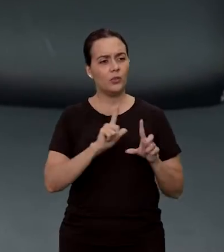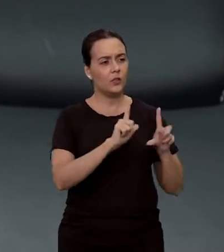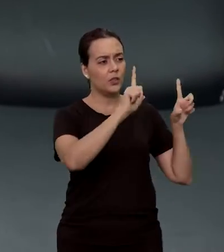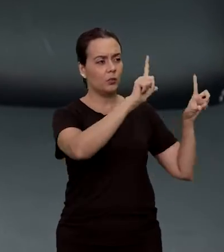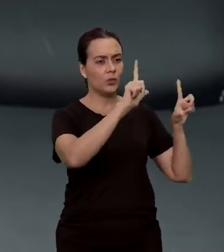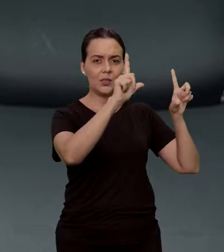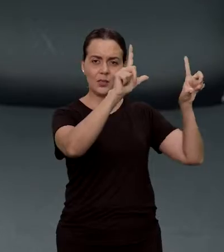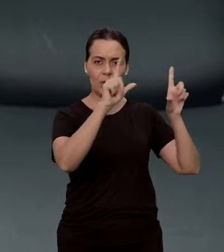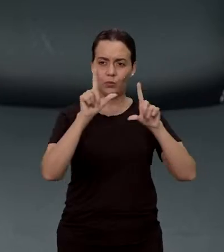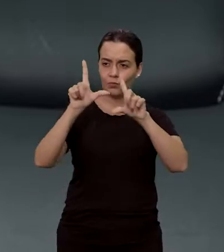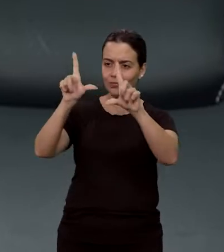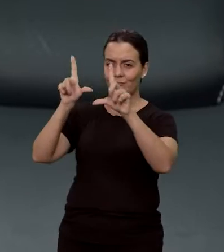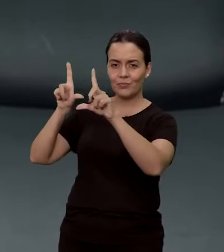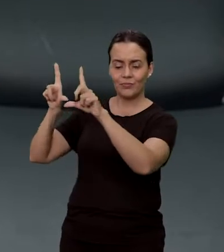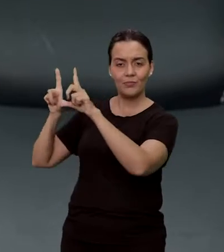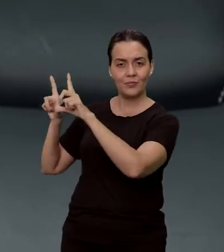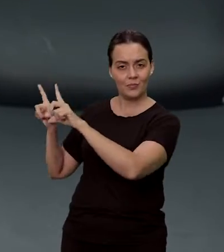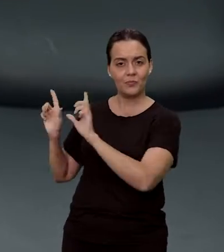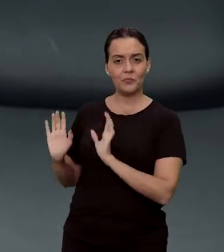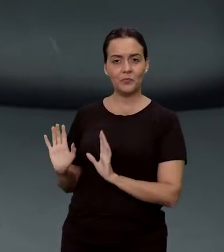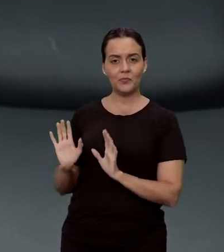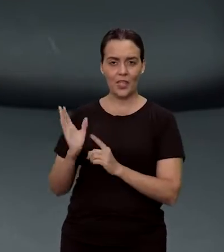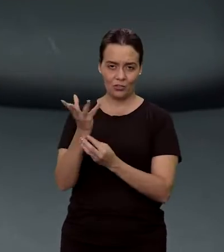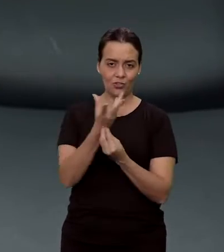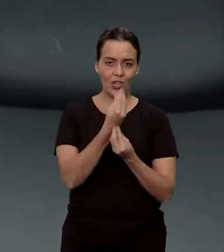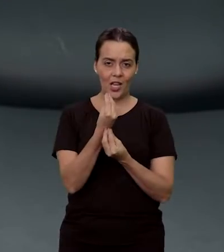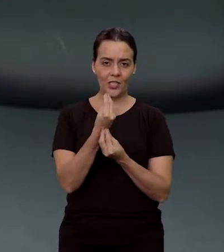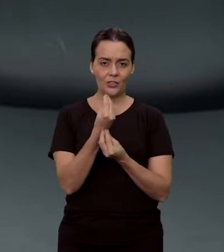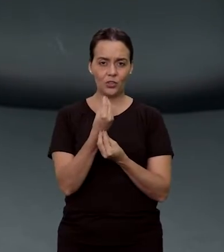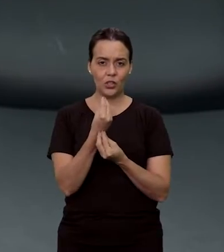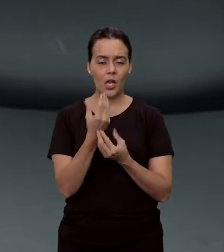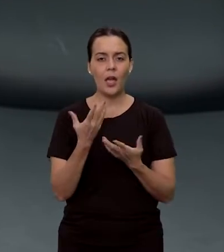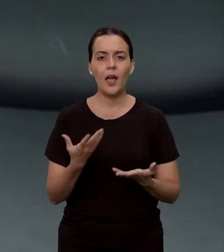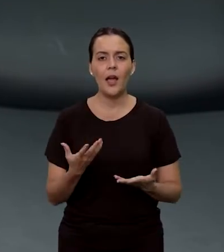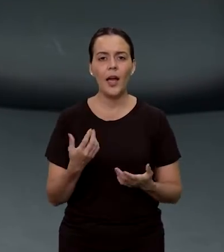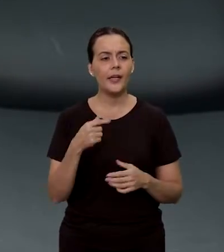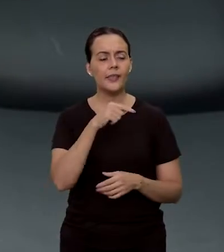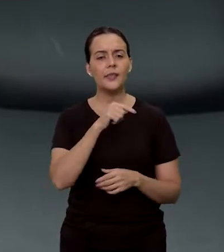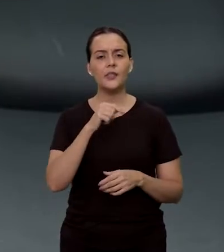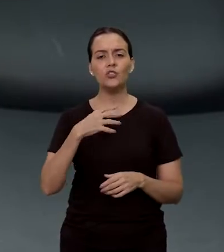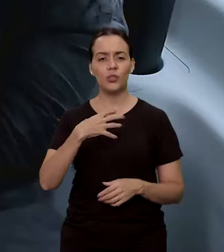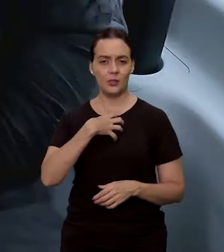e na abertura, os Ojés do Ilê Axipá, de Salvador,